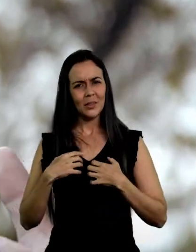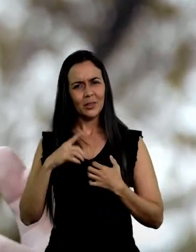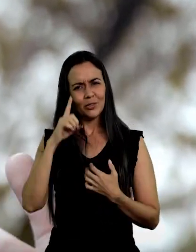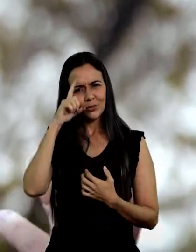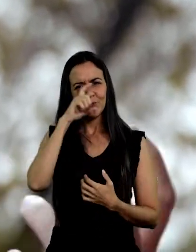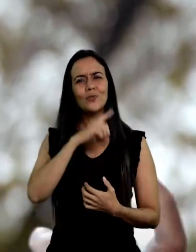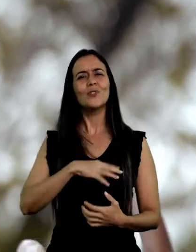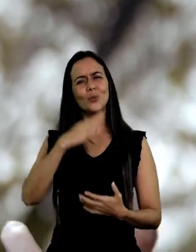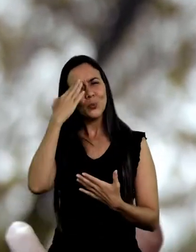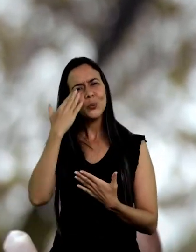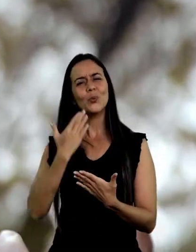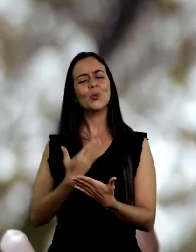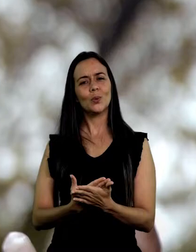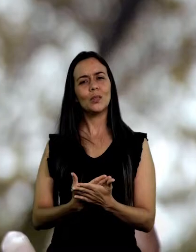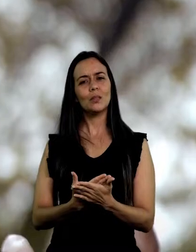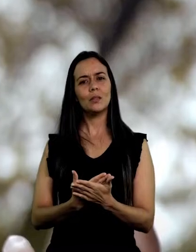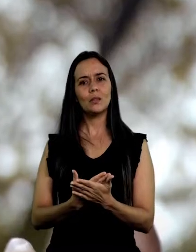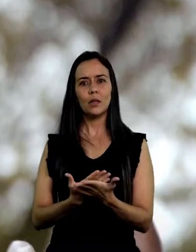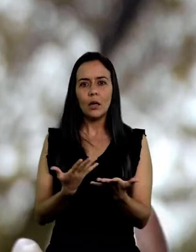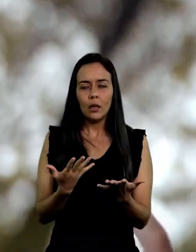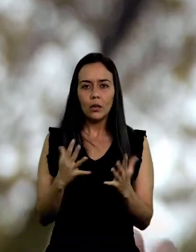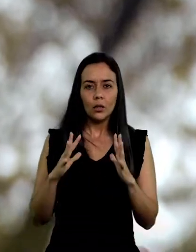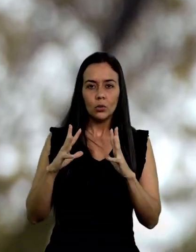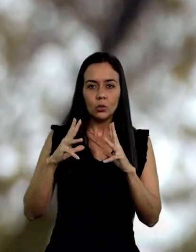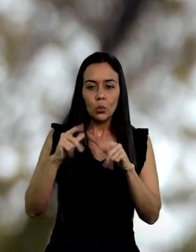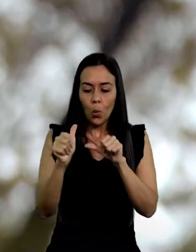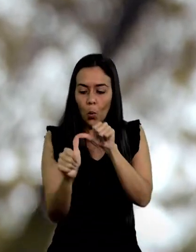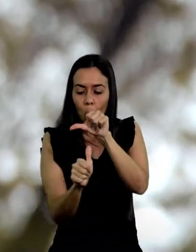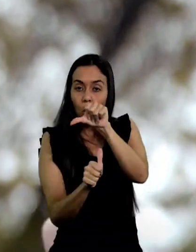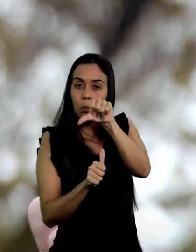esse fato em si, essa mudança radical de sentido das coisas,